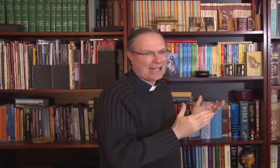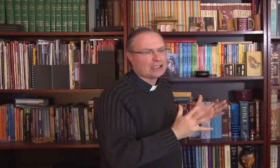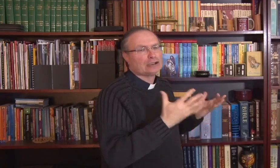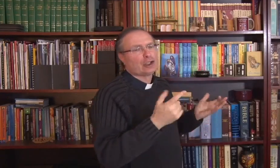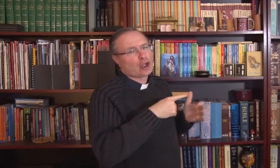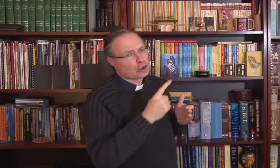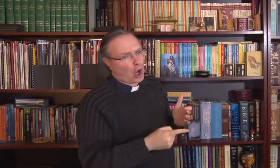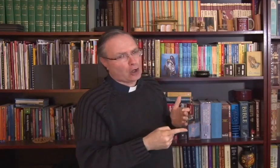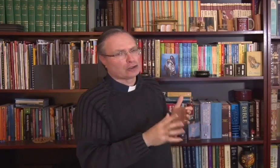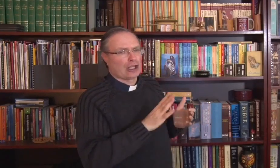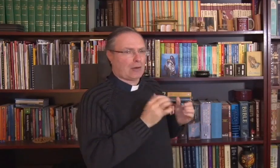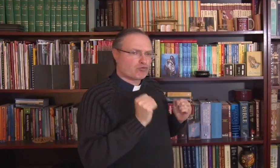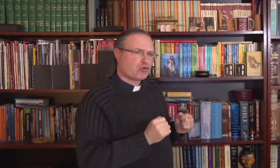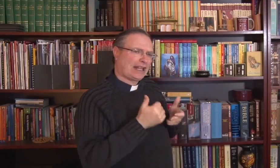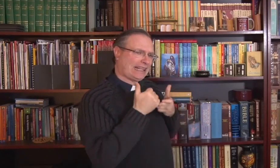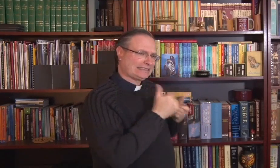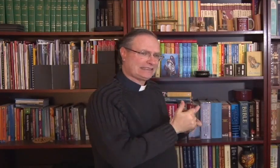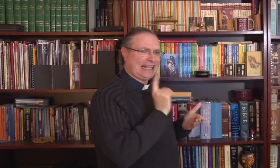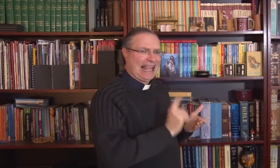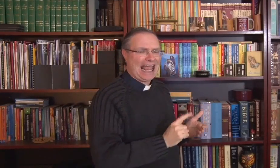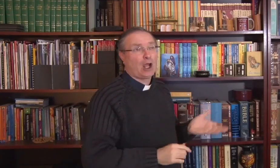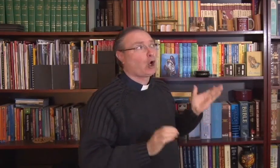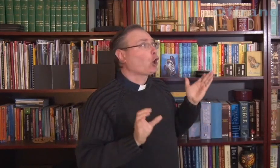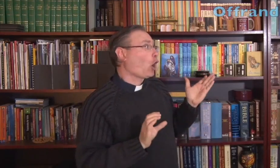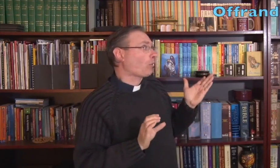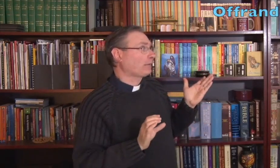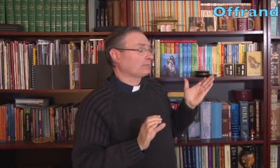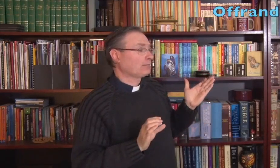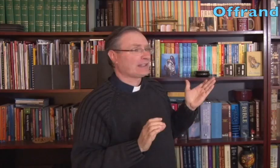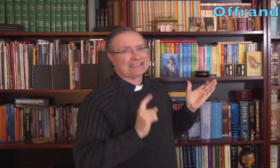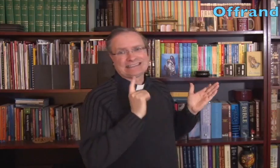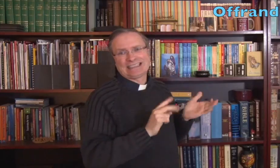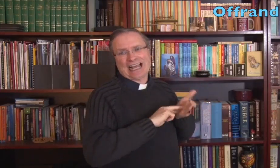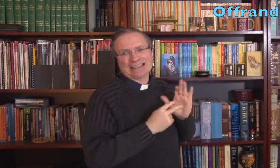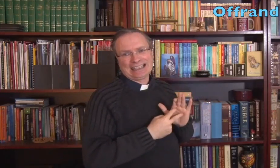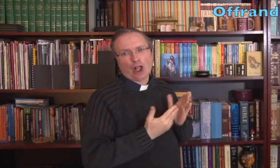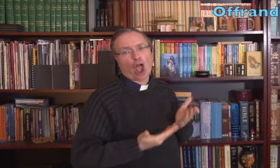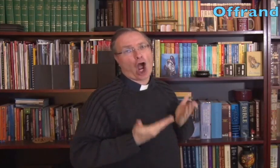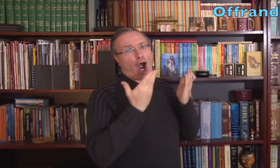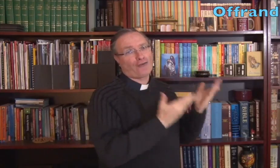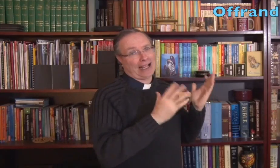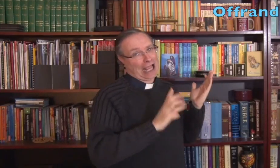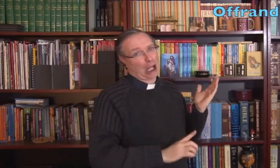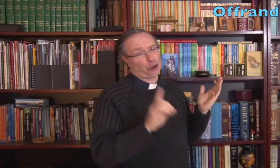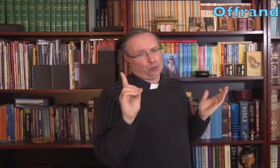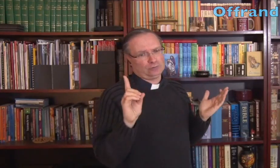'Ce dont j’aurais pu t’assister est corban, c’est-à-dire une offrande à Dieu‘,